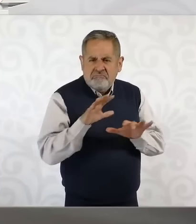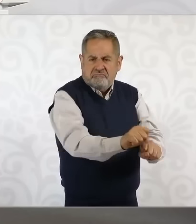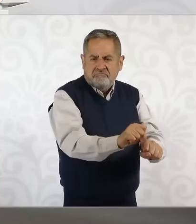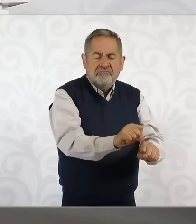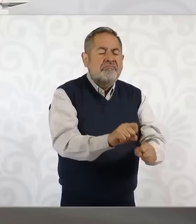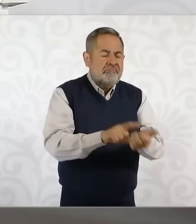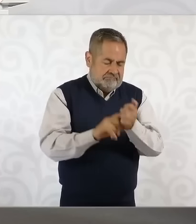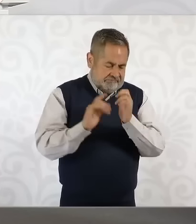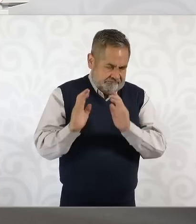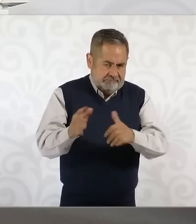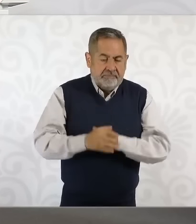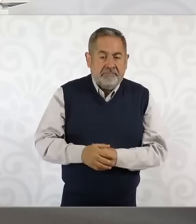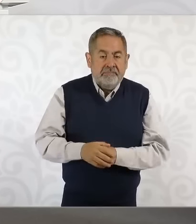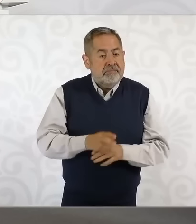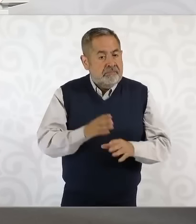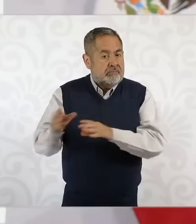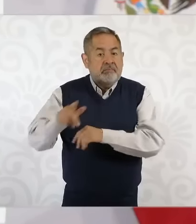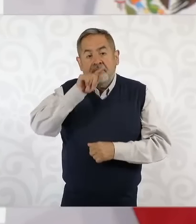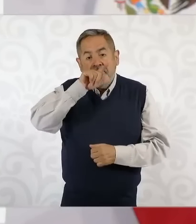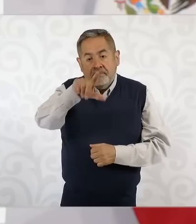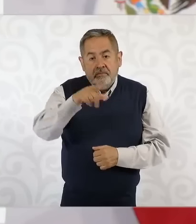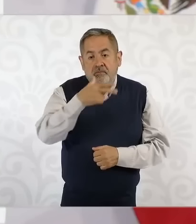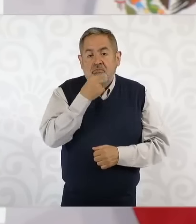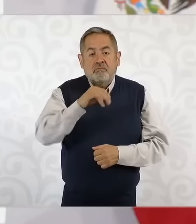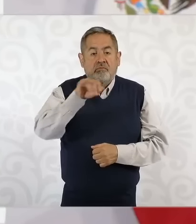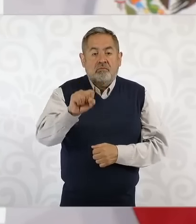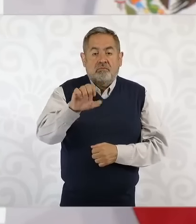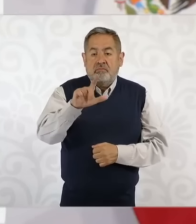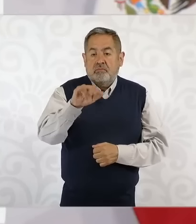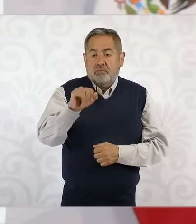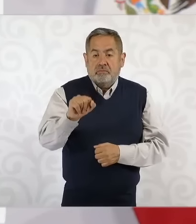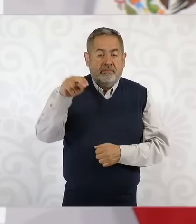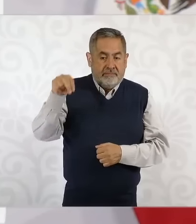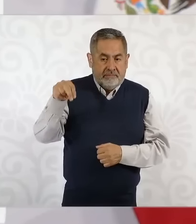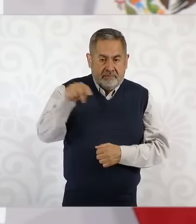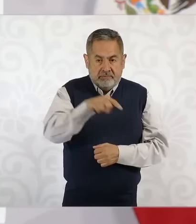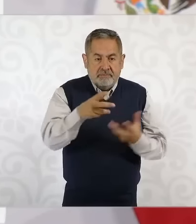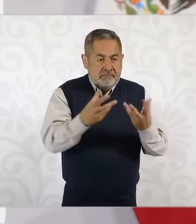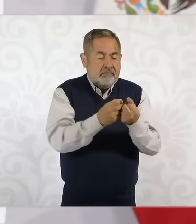En Jalisco fue detenido José Luis N, líder de cártel independiente de Colima o los Mezcales,